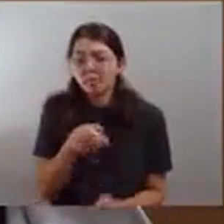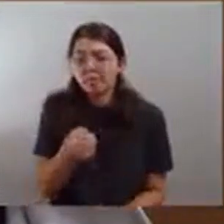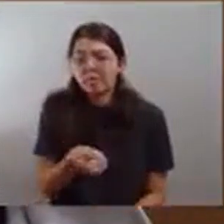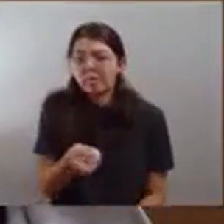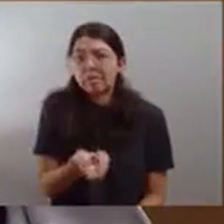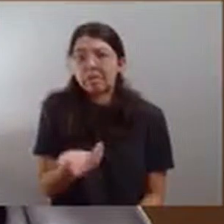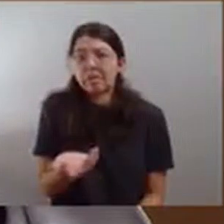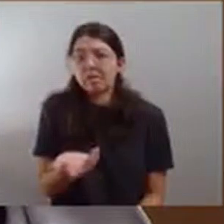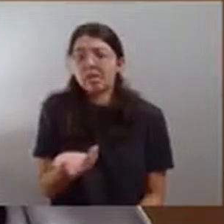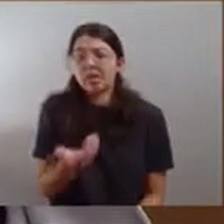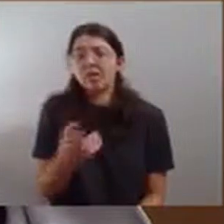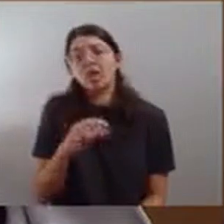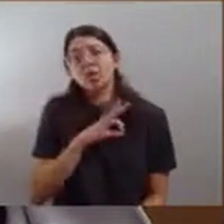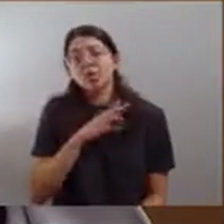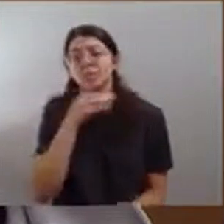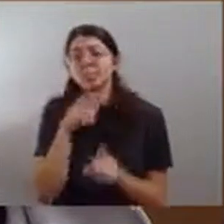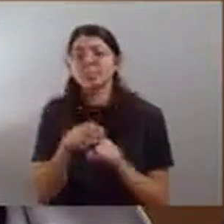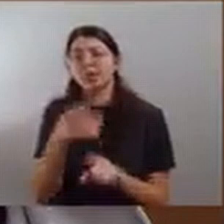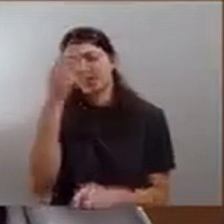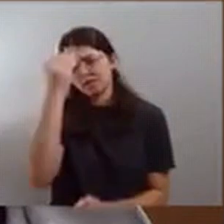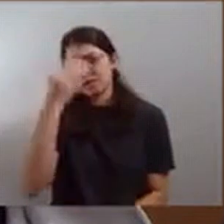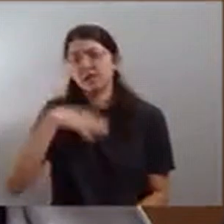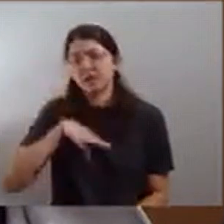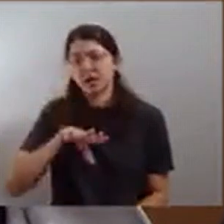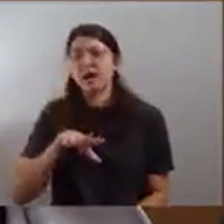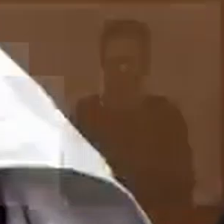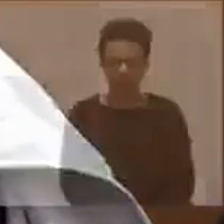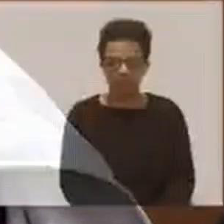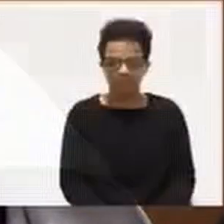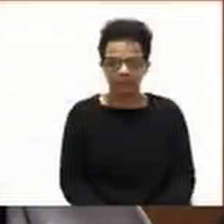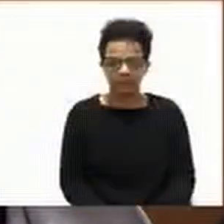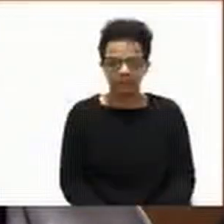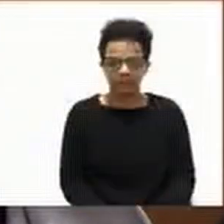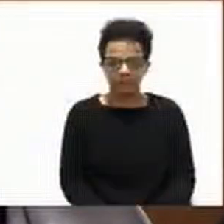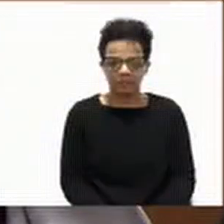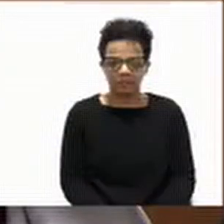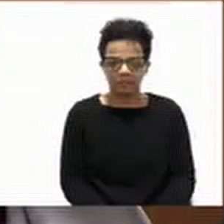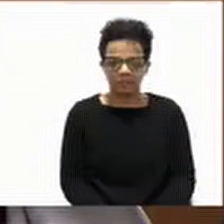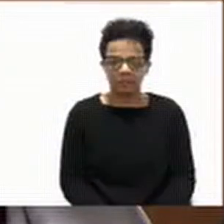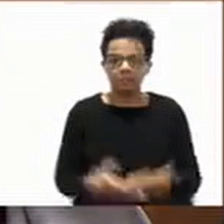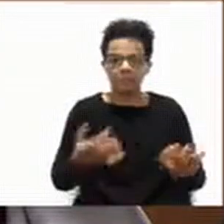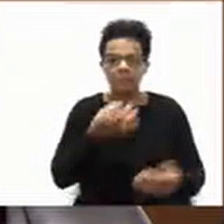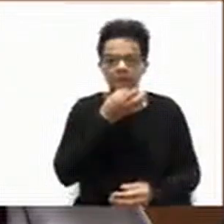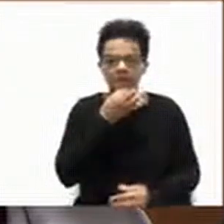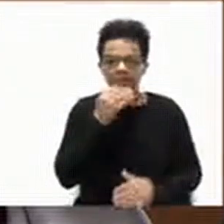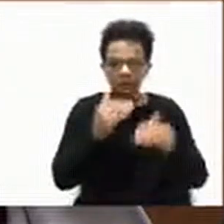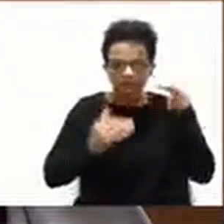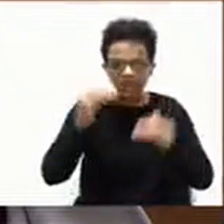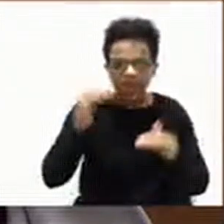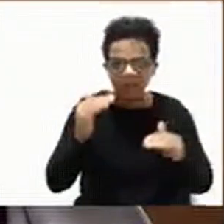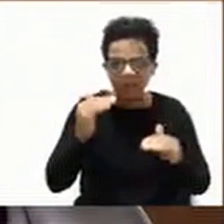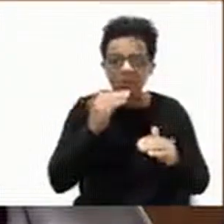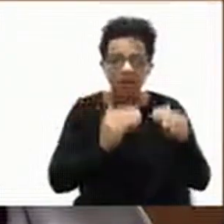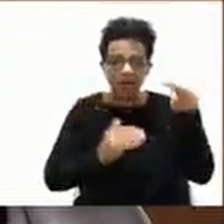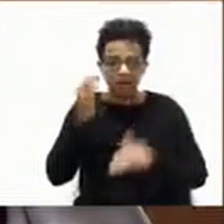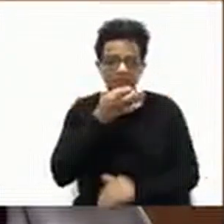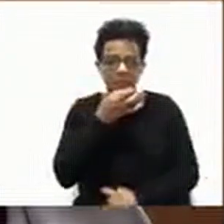deputado quer saber quais são os contributos? E vem falar da idade. Da